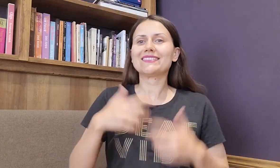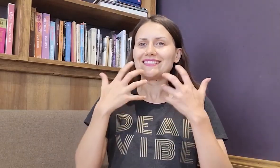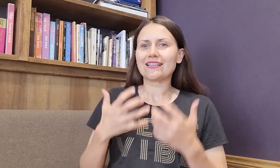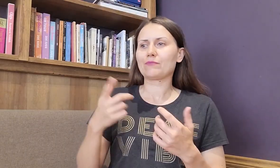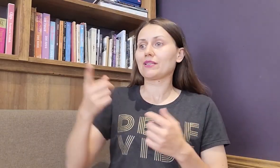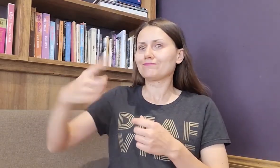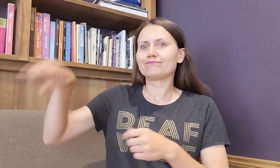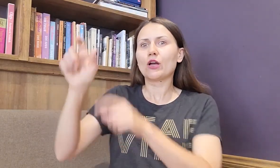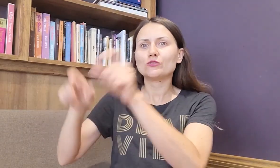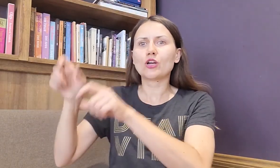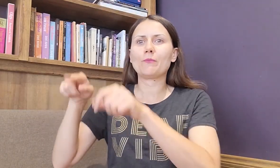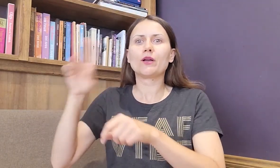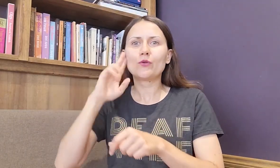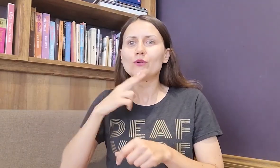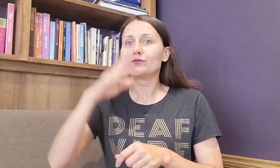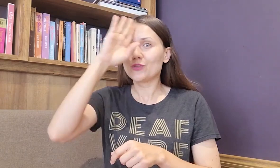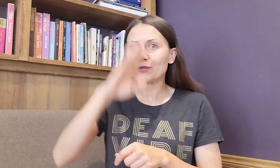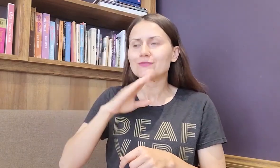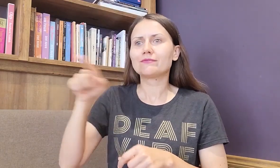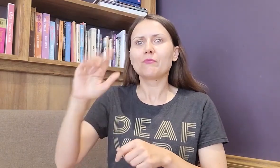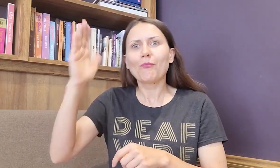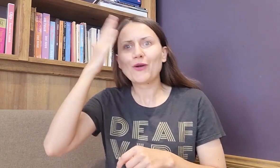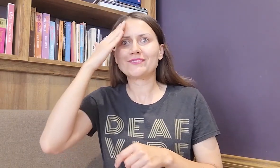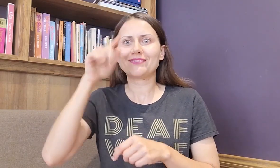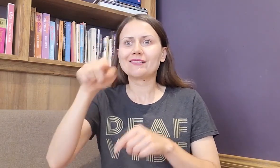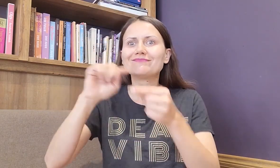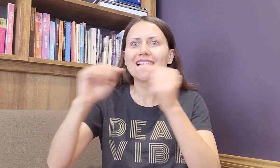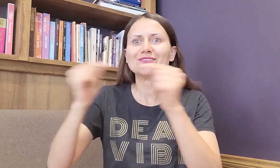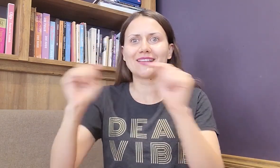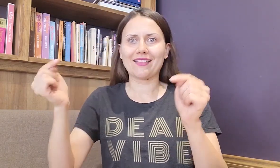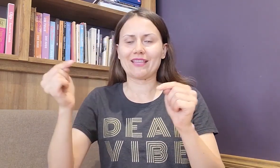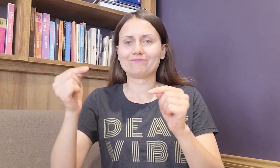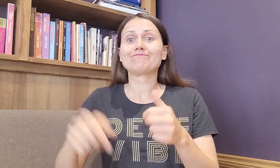Chcemy przybliżyć osobom głuchym i słabosłyszącym znaczenie: